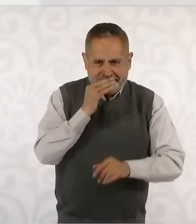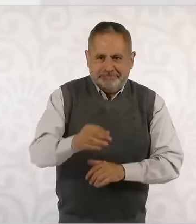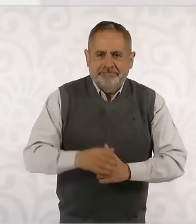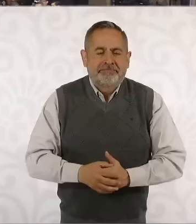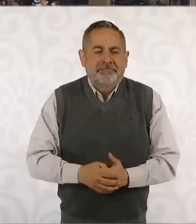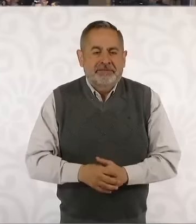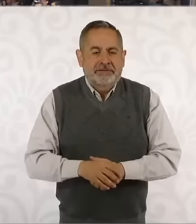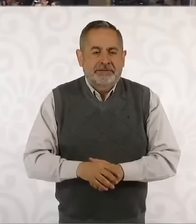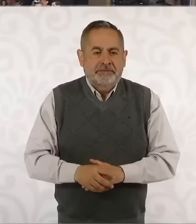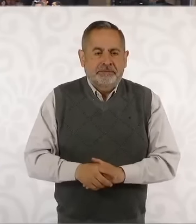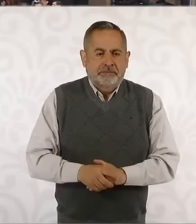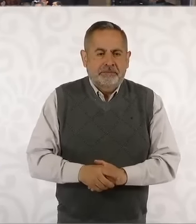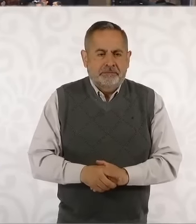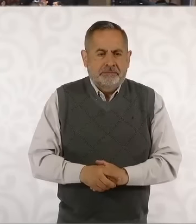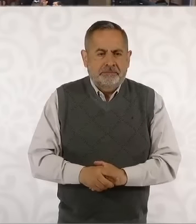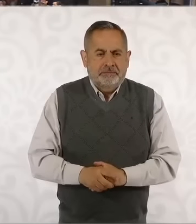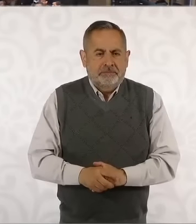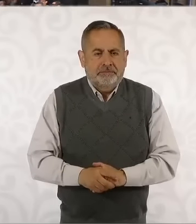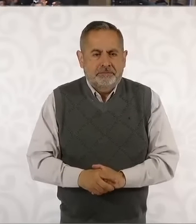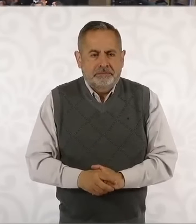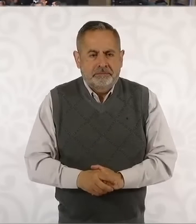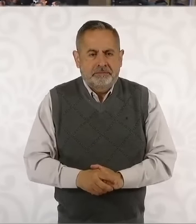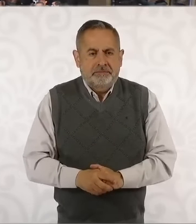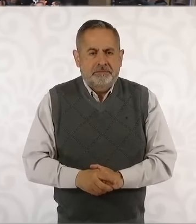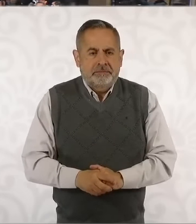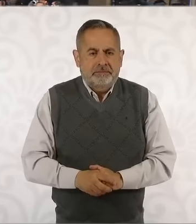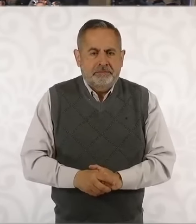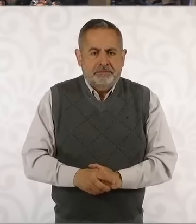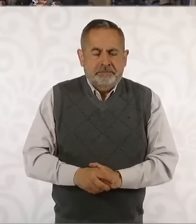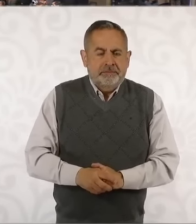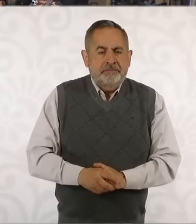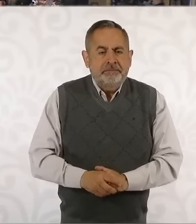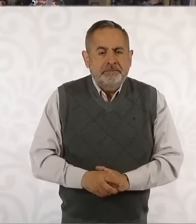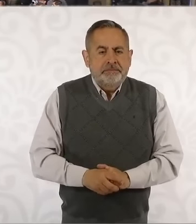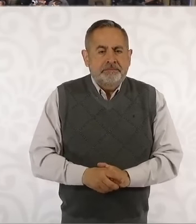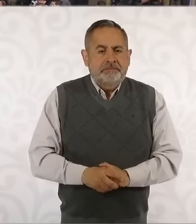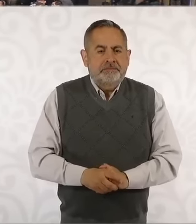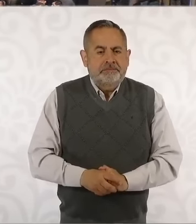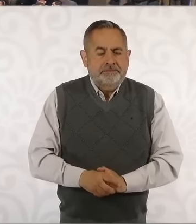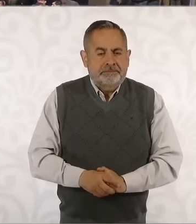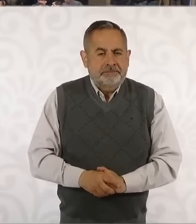Bueno, ahora sí vamos a ver el compañero que estaba desde hace rato. Luego vamos por acá.